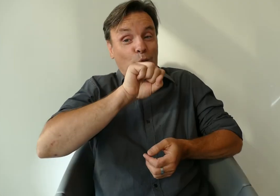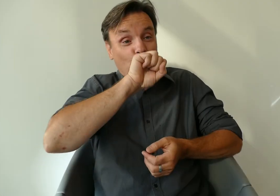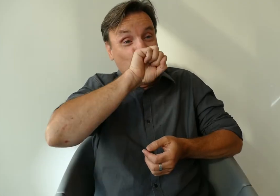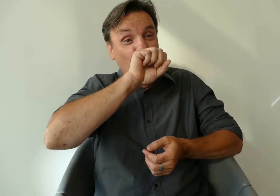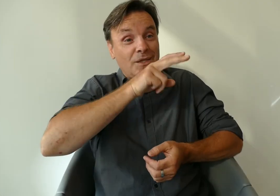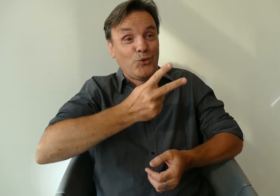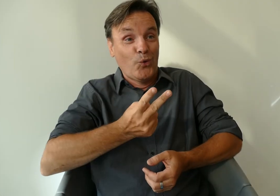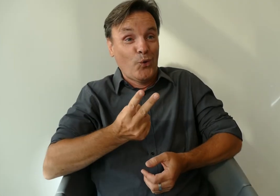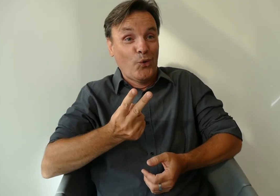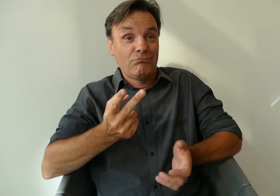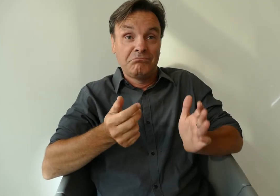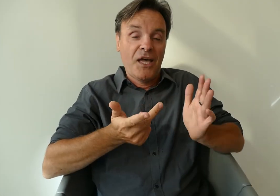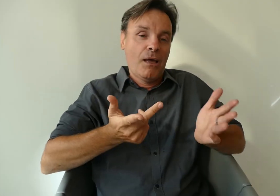J'adore les deux.